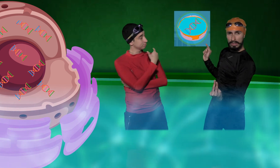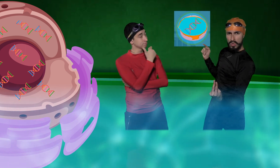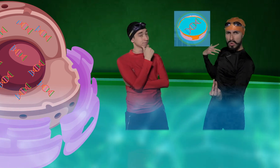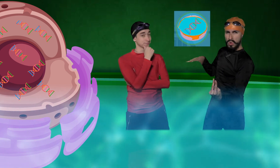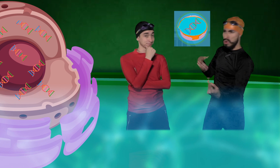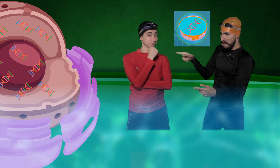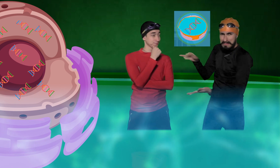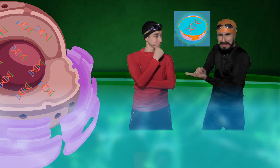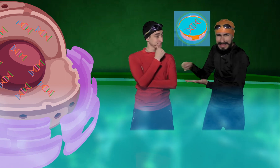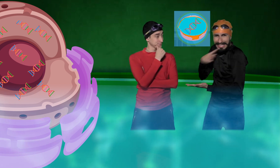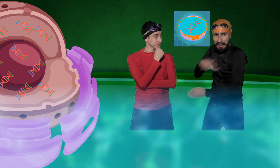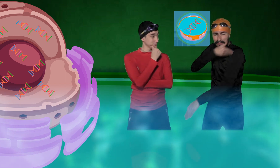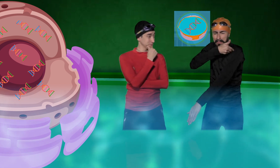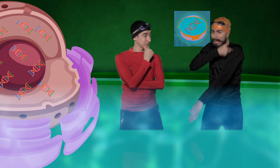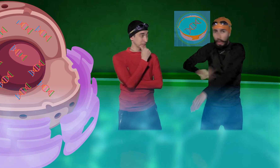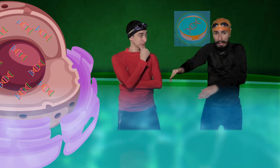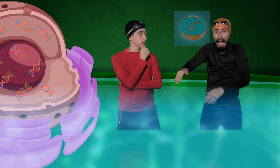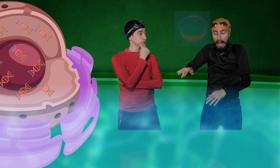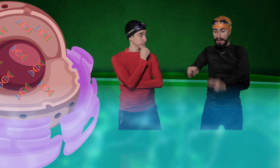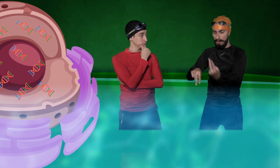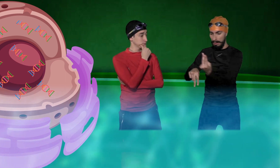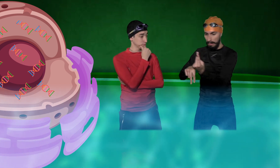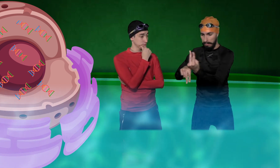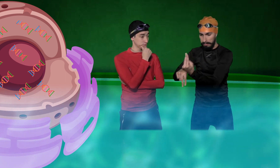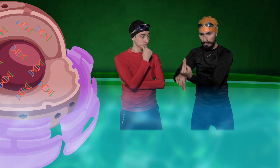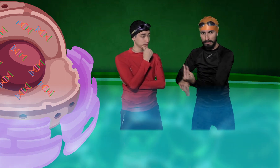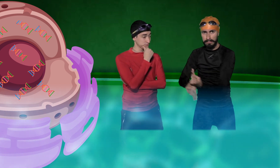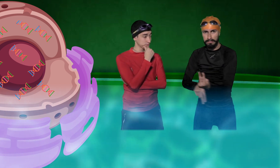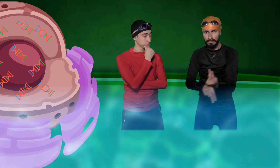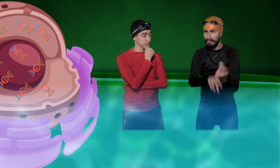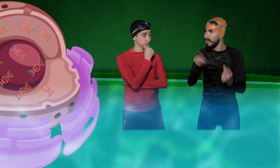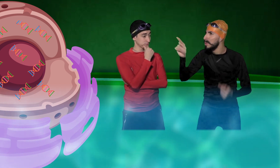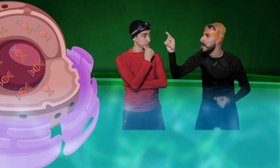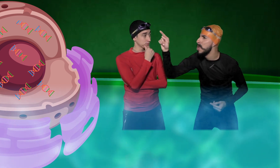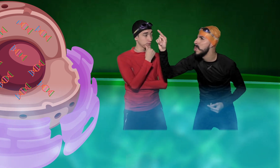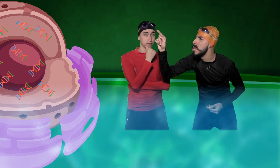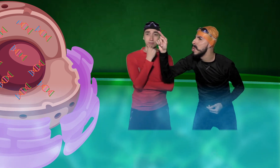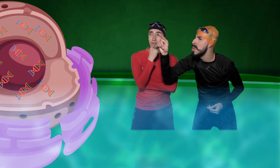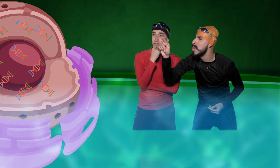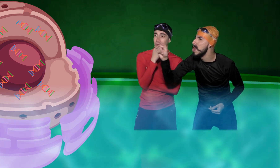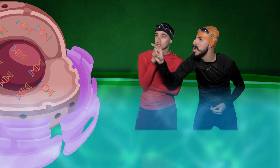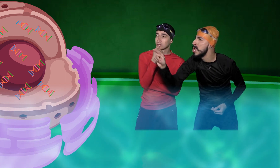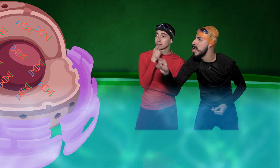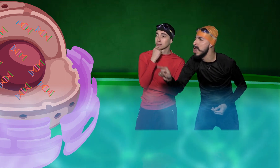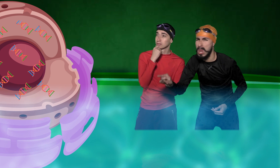Como decía Camilo, el núcleo contiene millones de partículas de ADN.